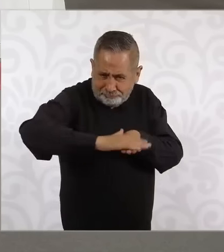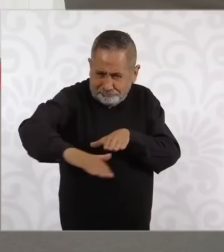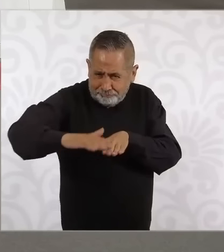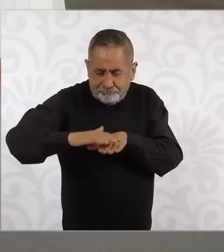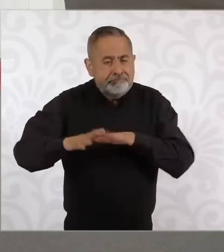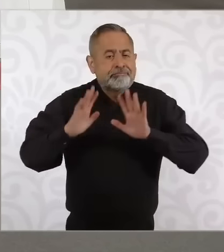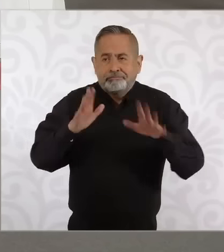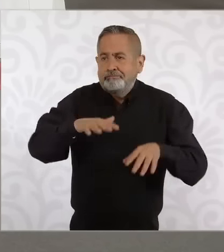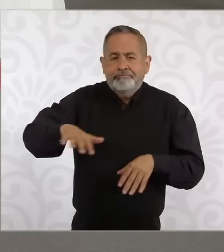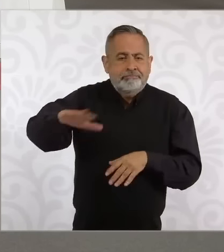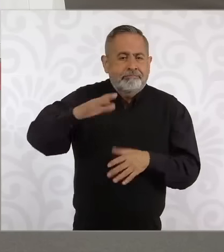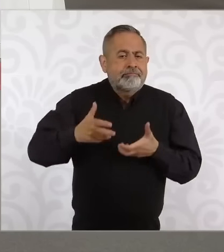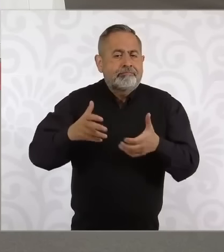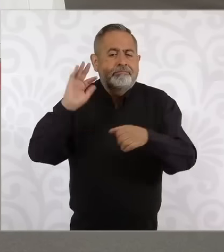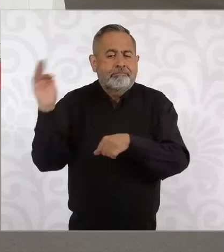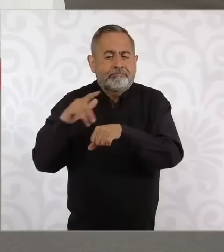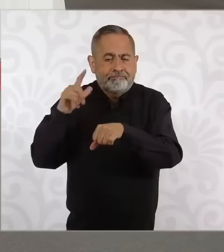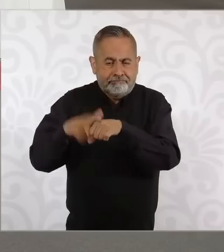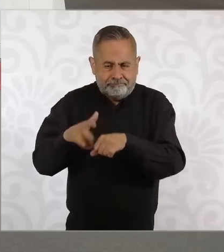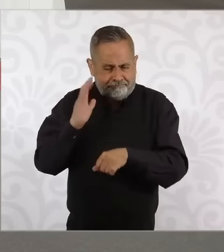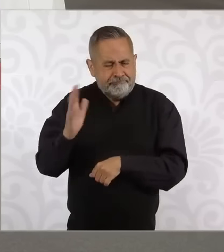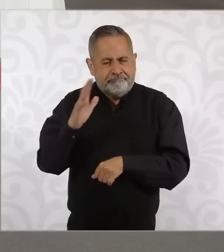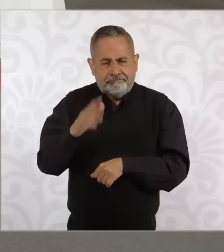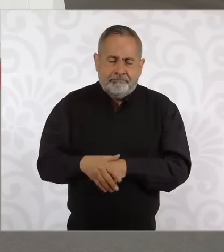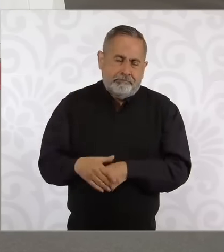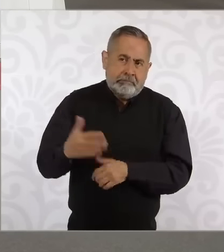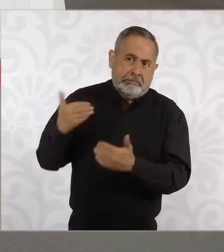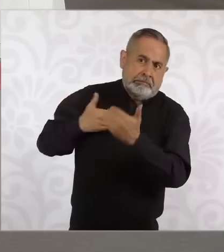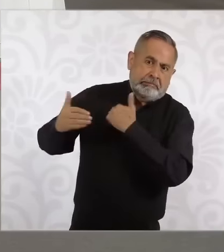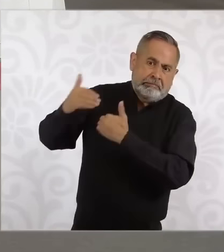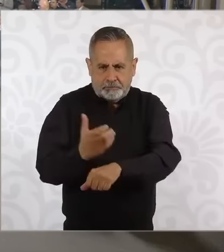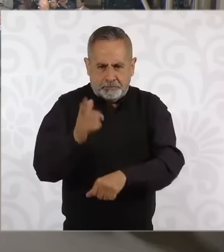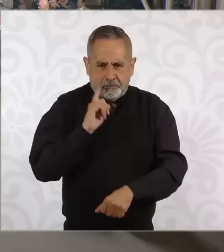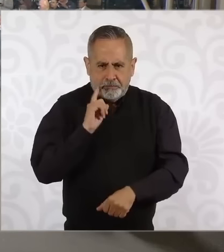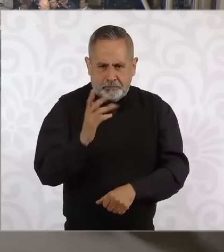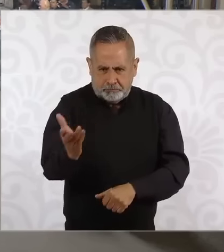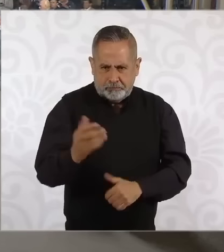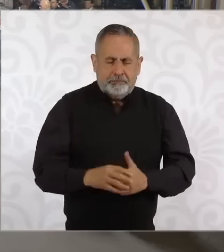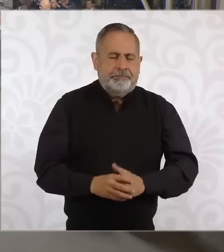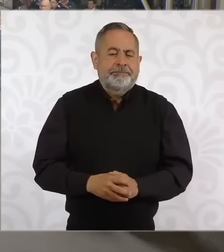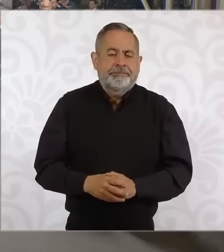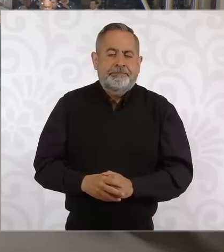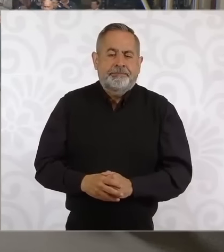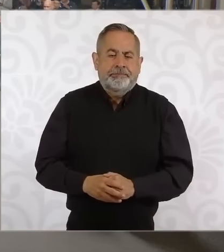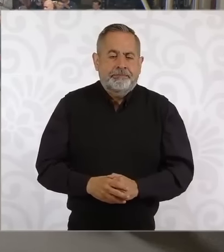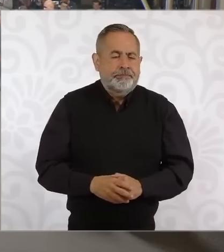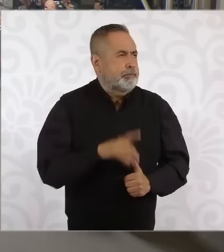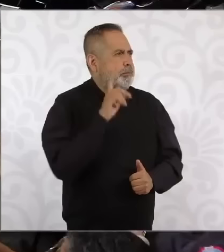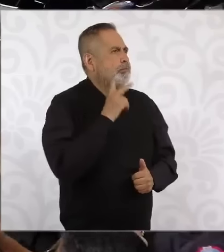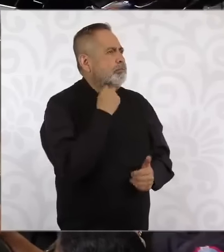federales del país, que es la gran demanda de todos. Gracias, presidenta. Buenos días,